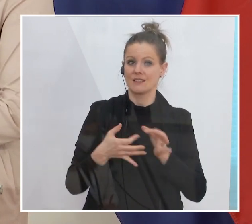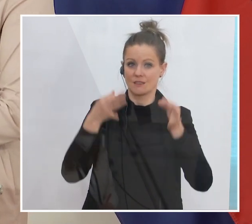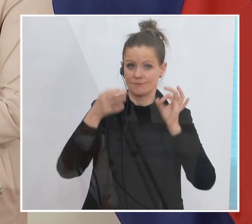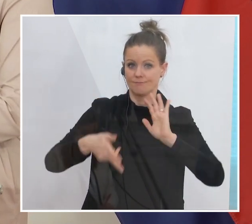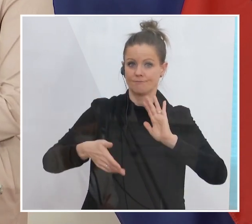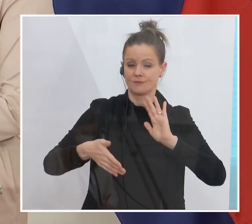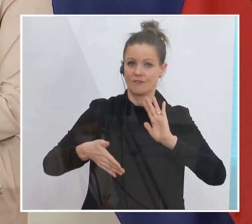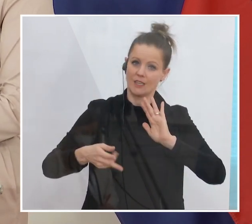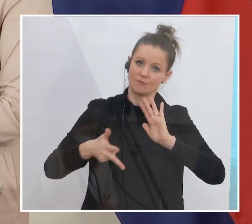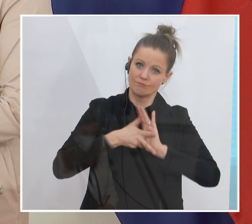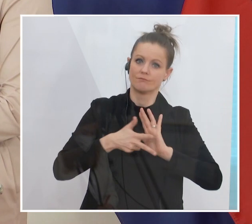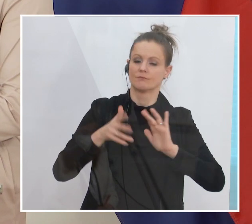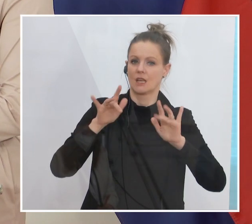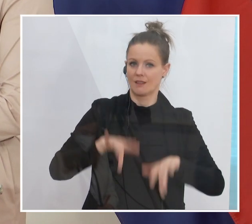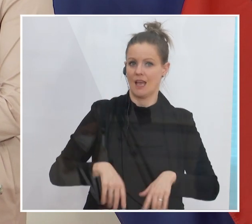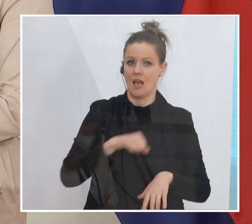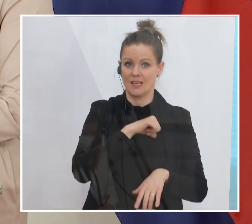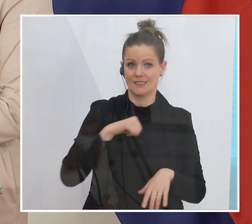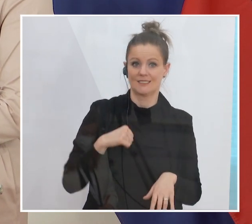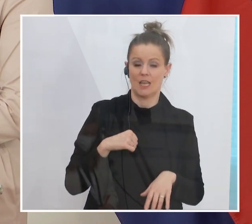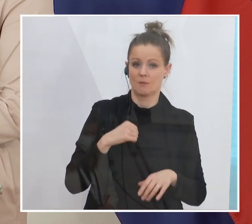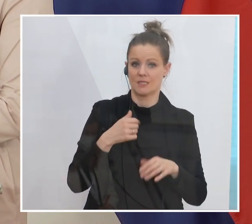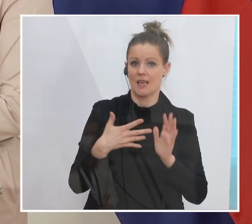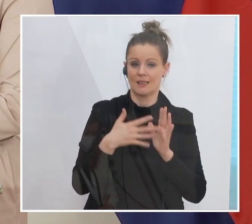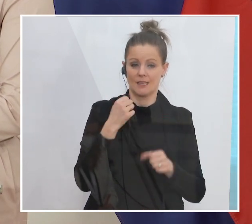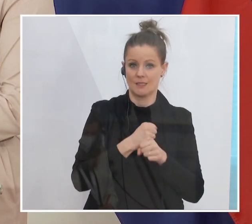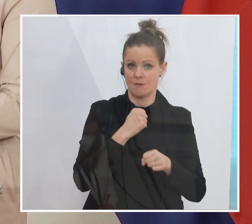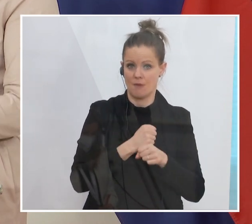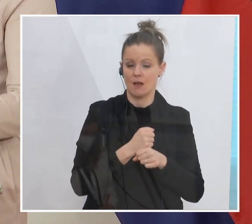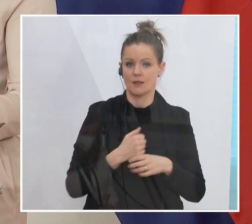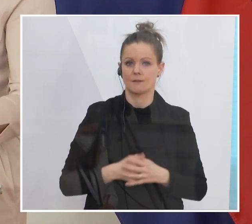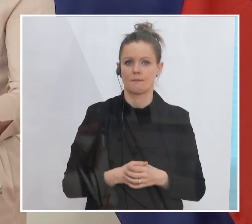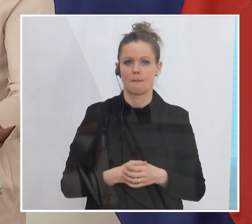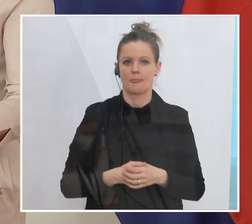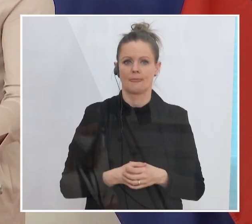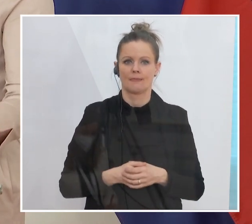die zuhause selbst eben auch gemacht werden. Es ist gut das einmal auch zu testen,